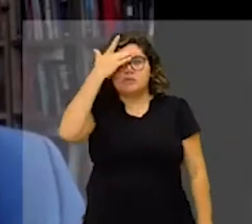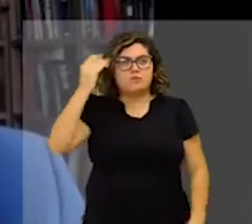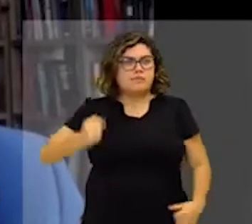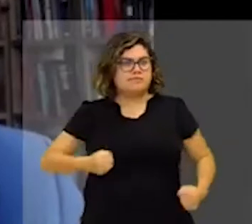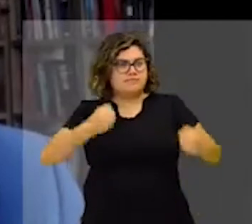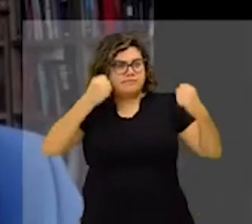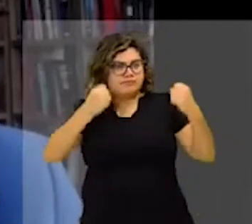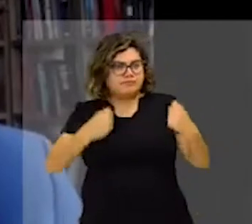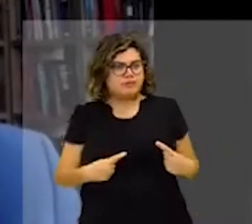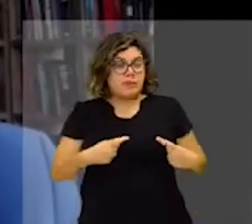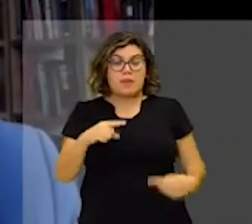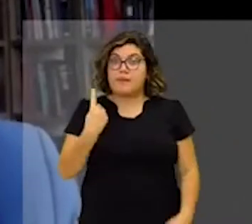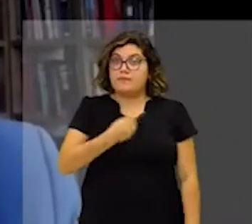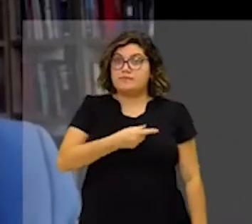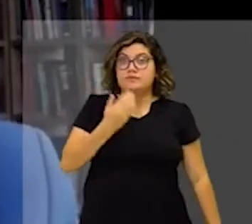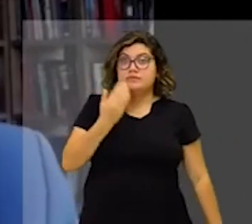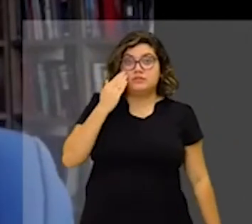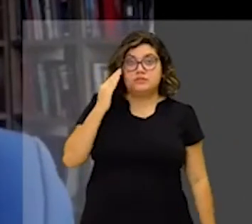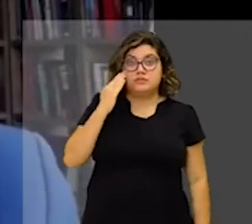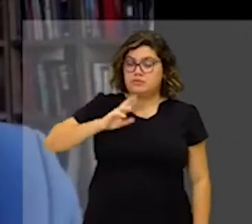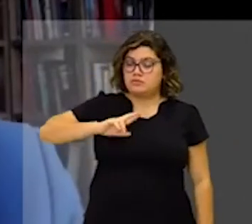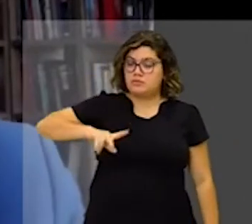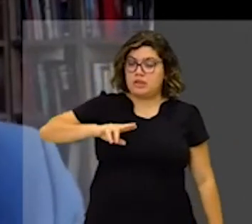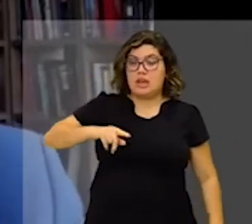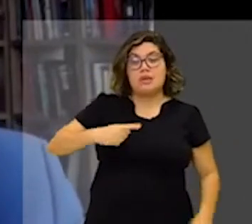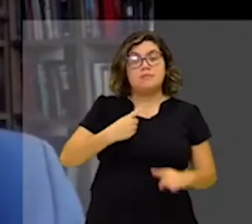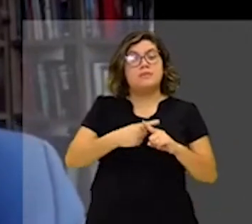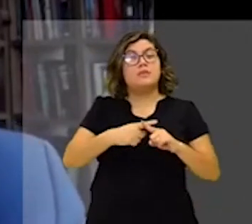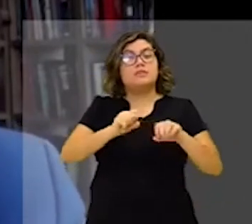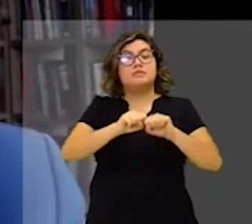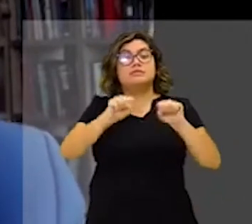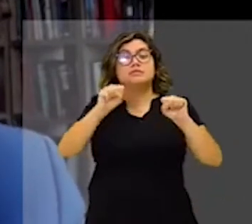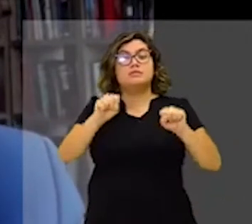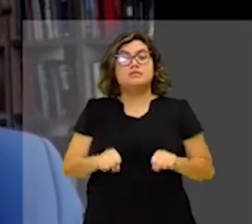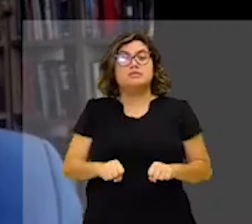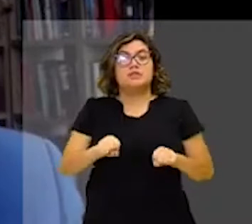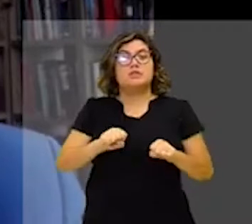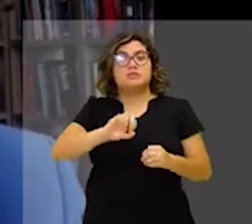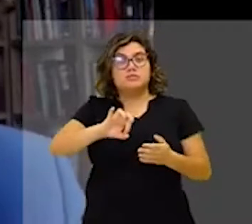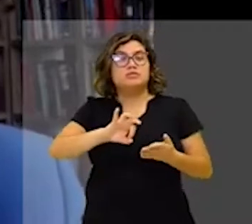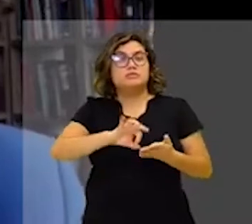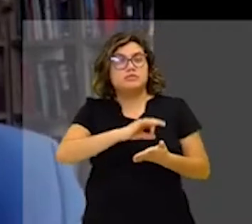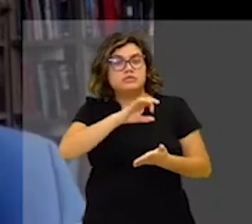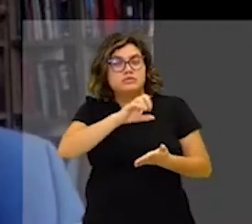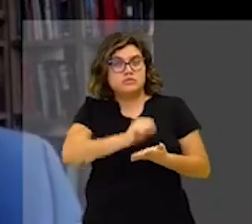entendemos que não uma vez que o próprio sistema de registro candidatura exige a identificação